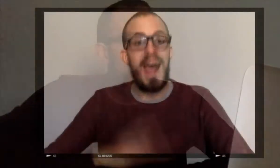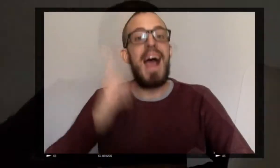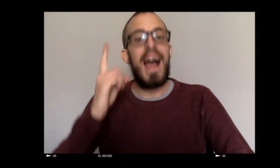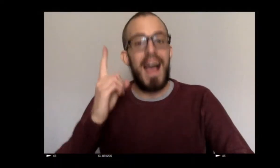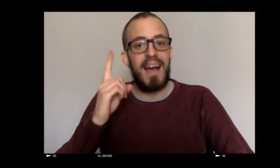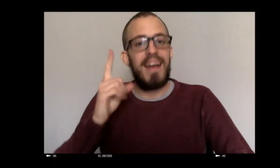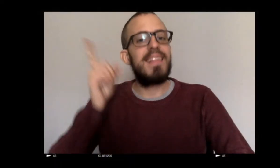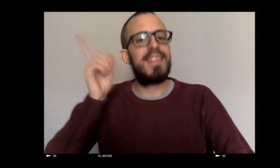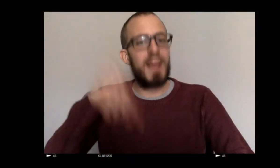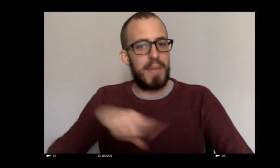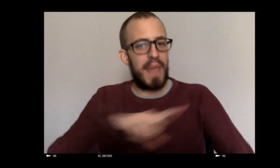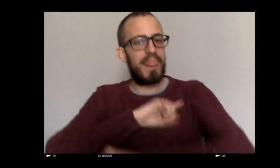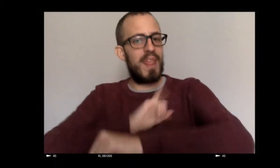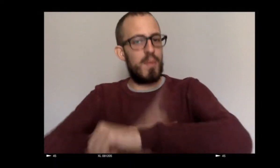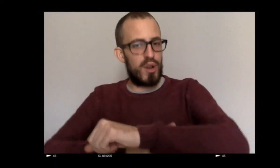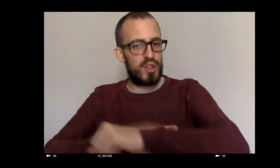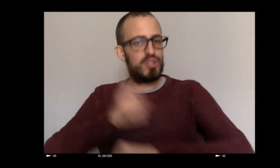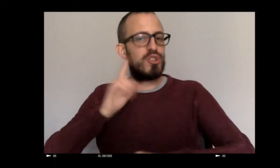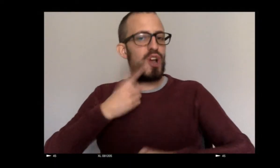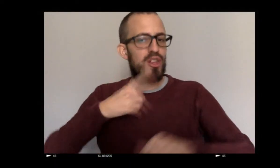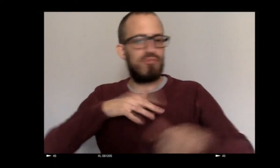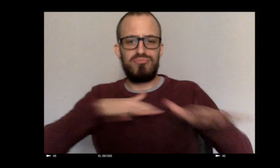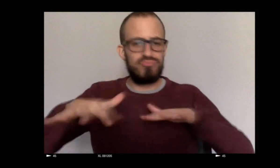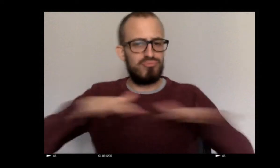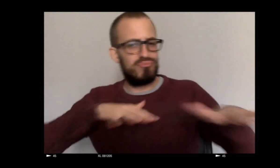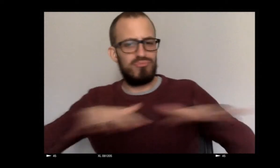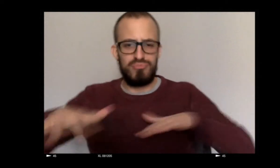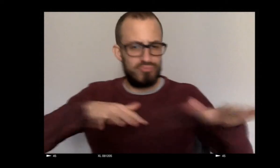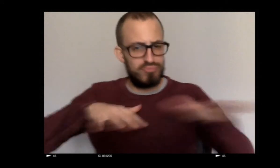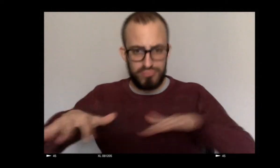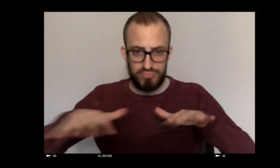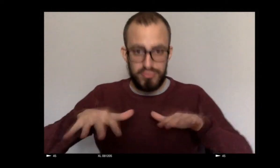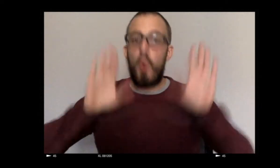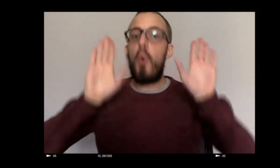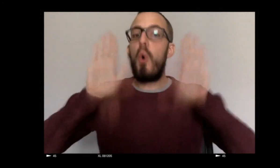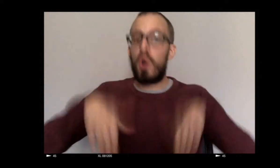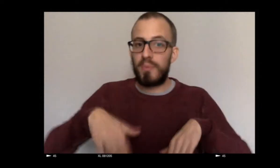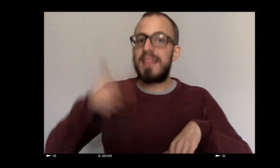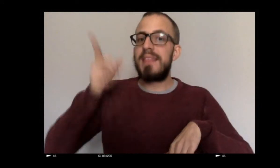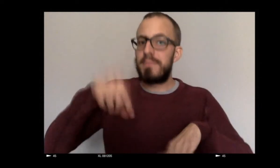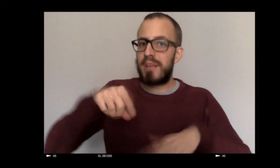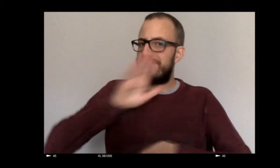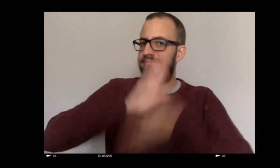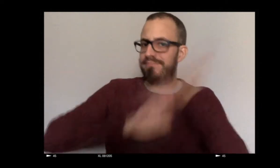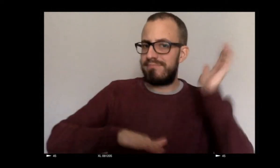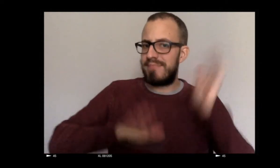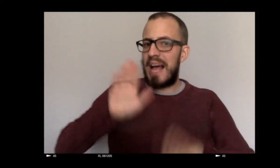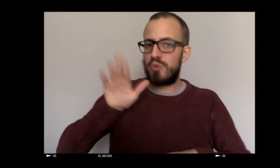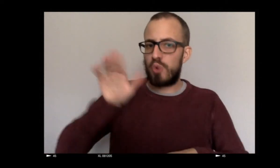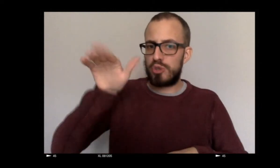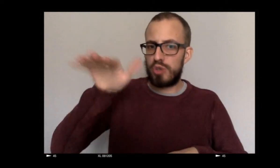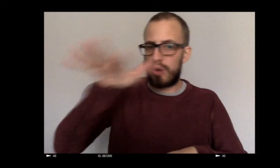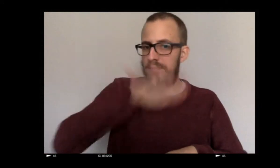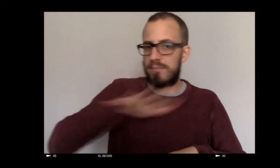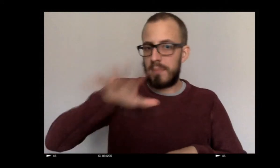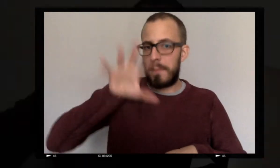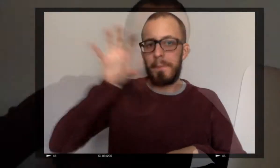También habrá actividades deportivas, y por último, se realizarán excursiones por el país.